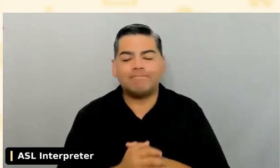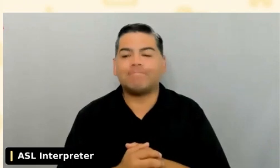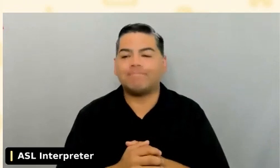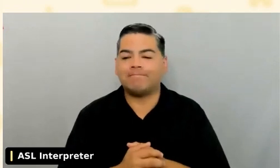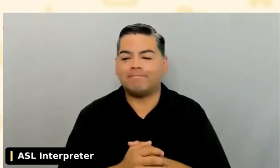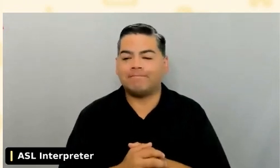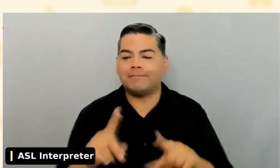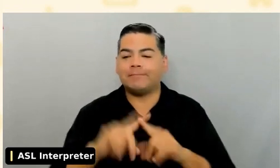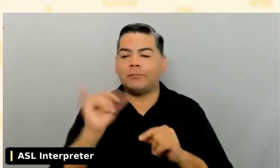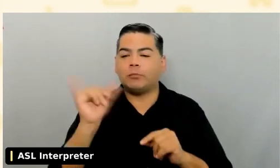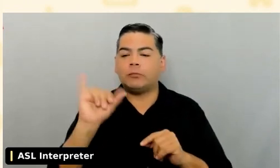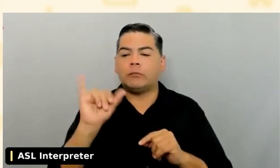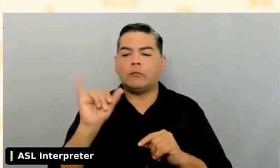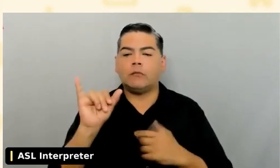Pero también, cuando reviso las descripciones,